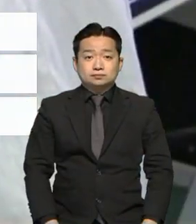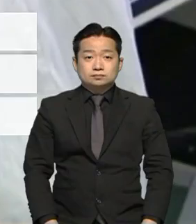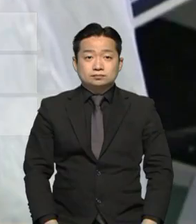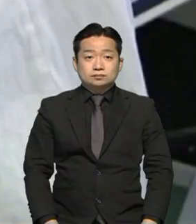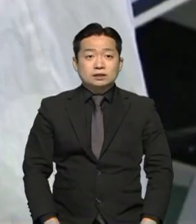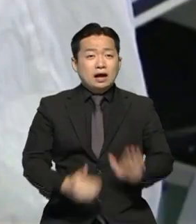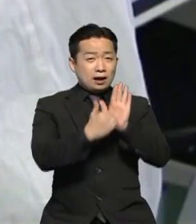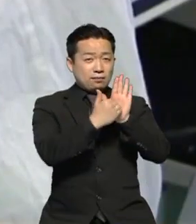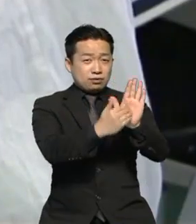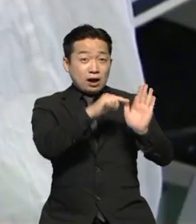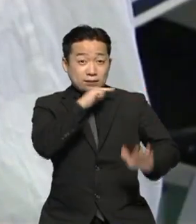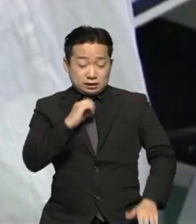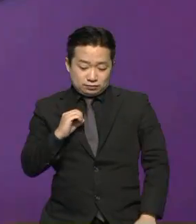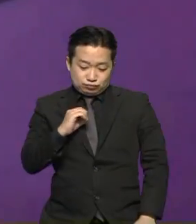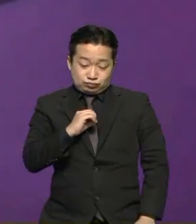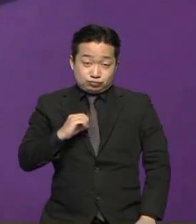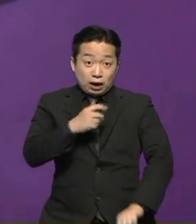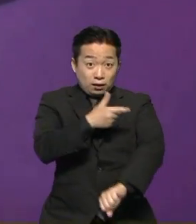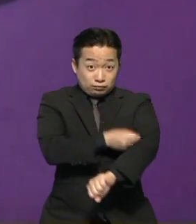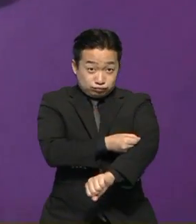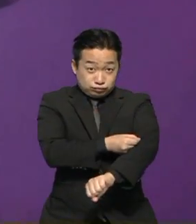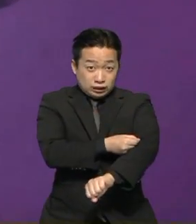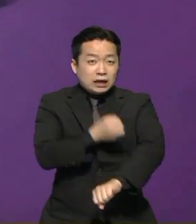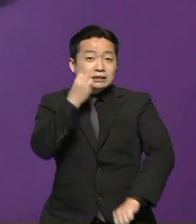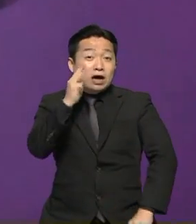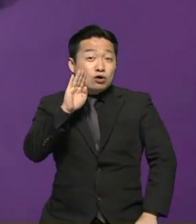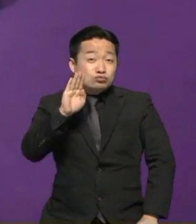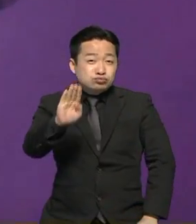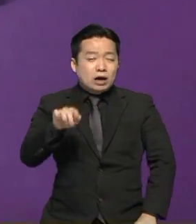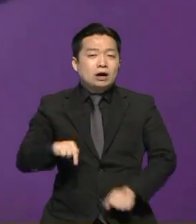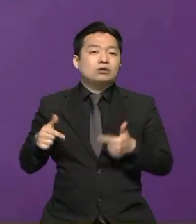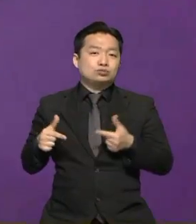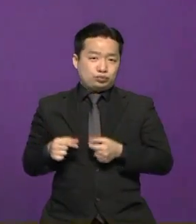중화항체는 접종 완료 3개월 후 급격히 떨어져 돌파 감염이 잘 되는 건 맞지만